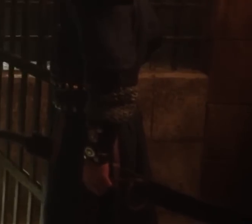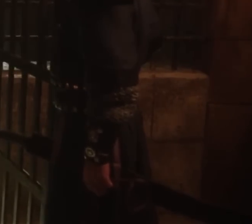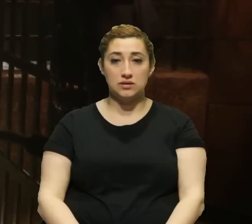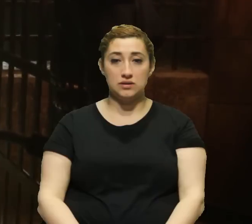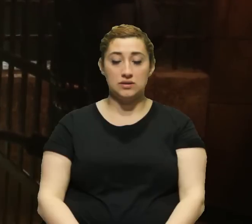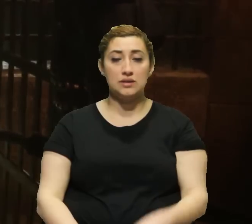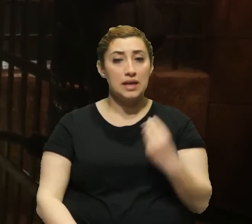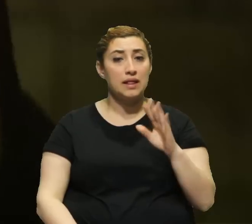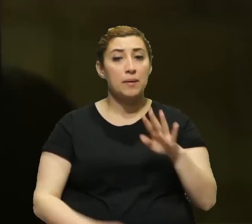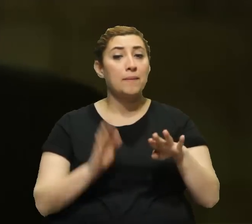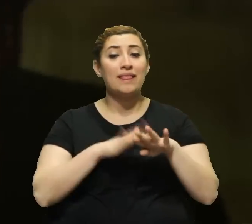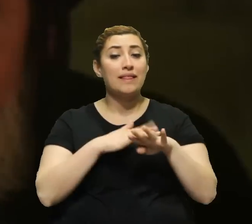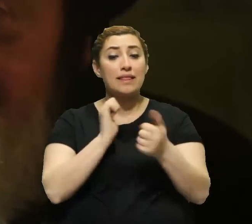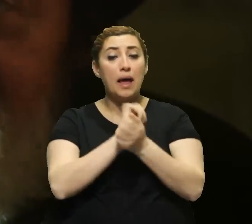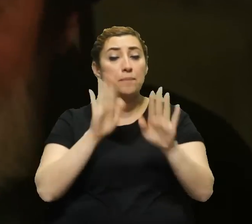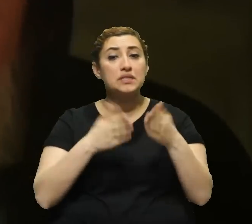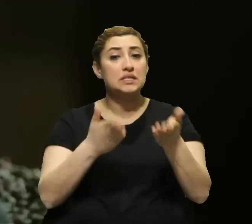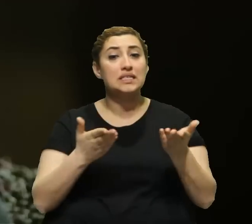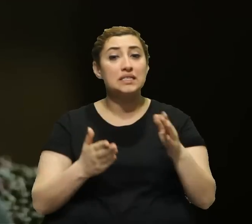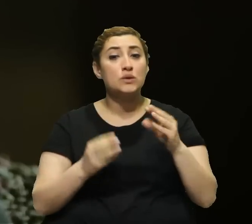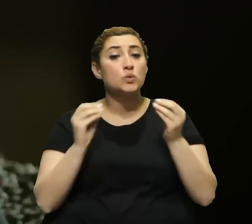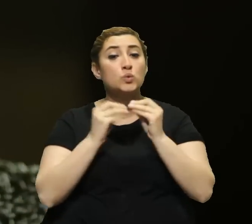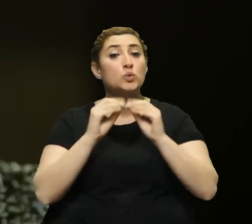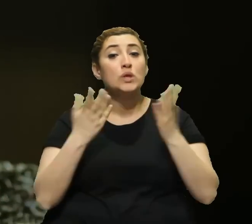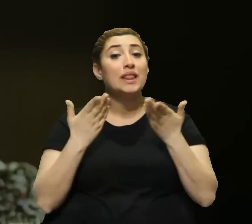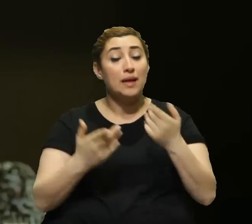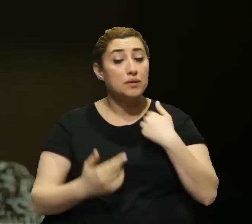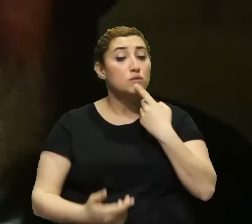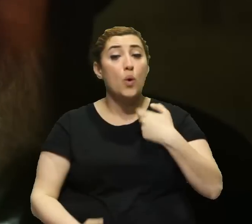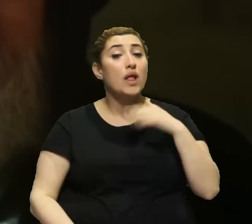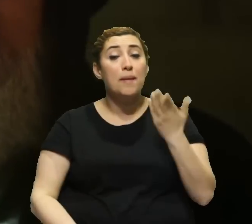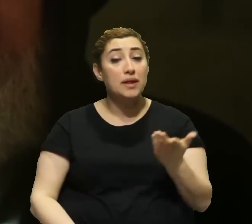(Durali) İyi de neden zindandasın? Nedir suçun günahın deyivermedin Şeyh’im?